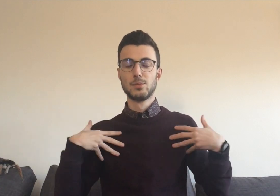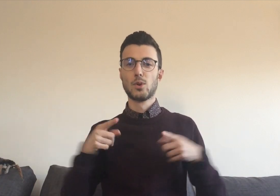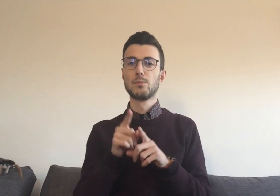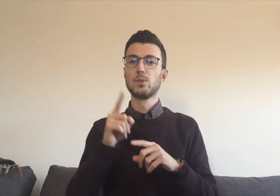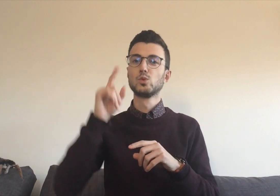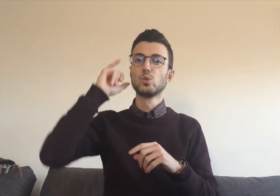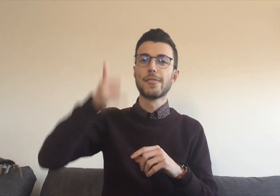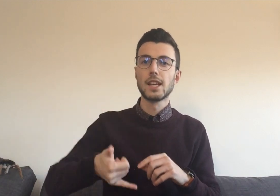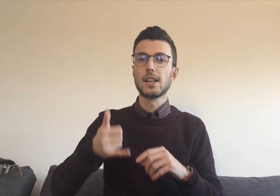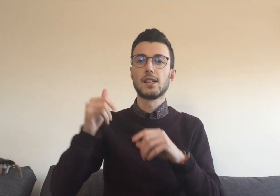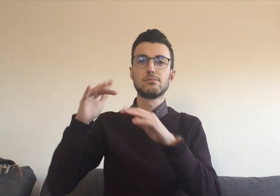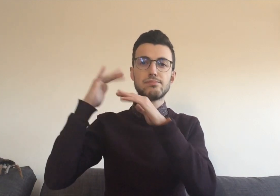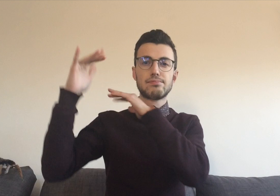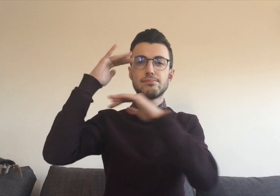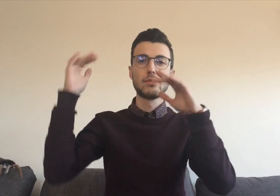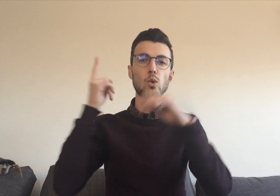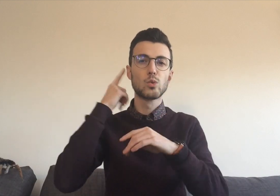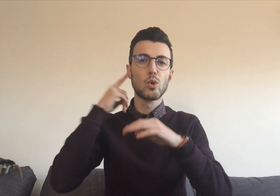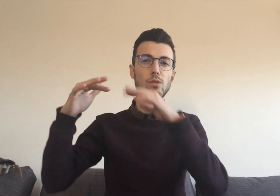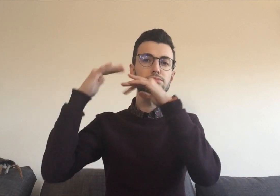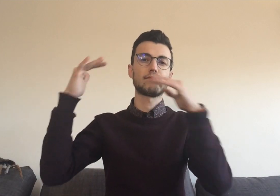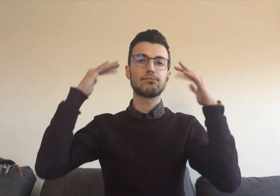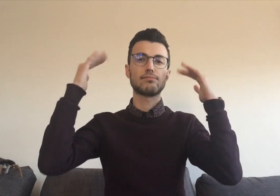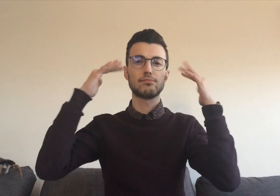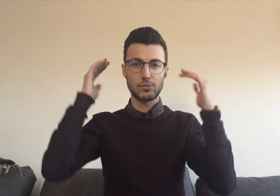Après des journées fort chargées entouré d’entendants,